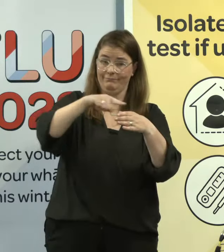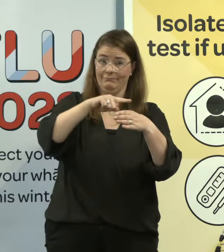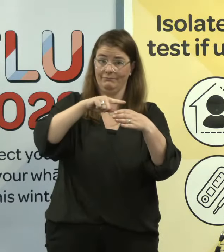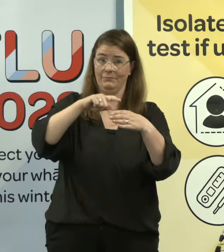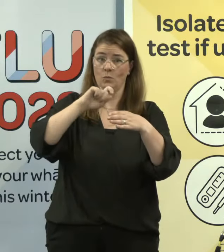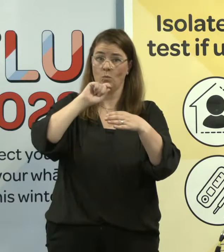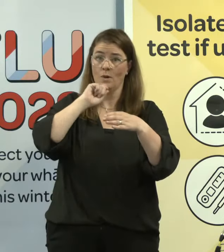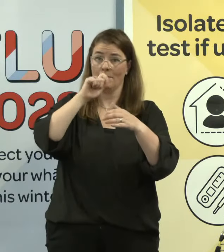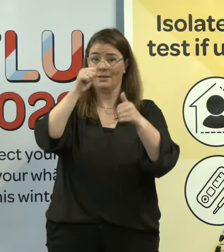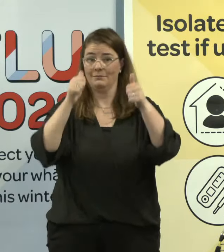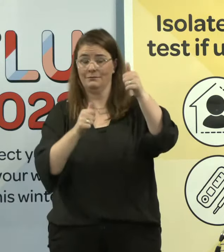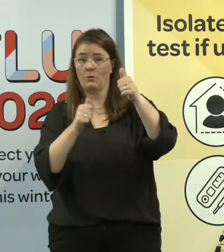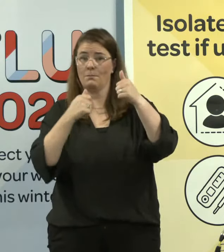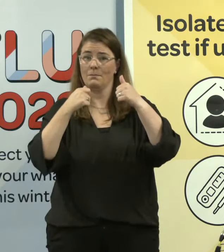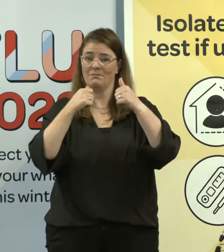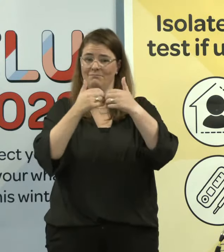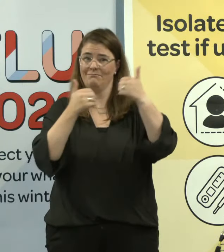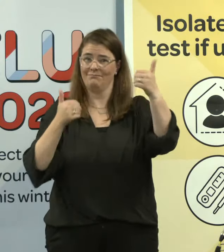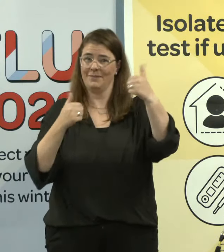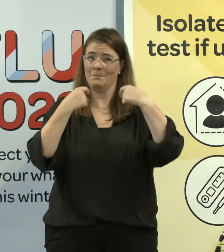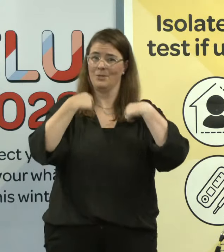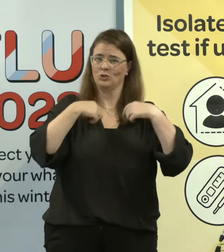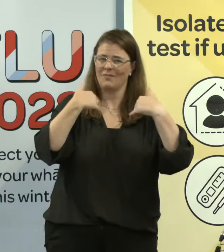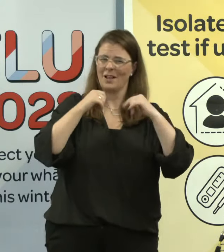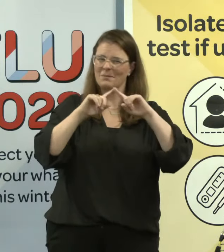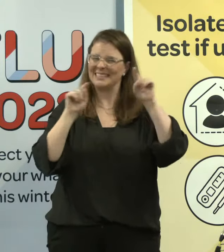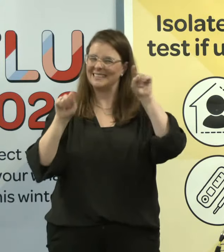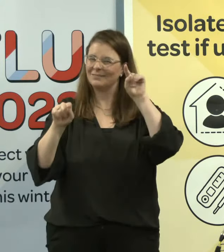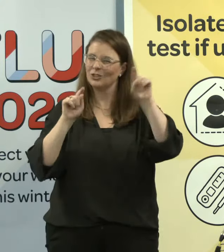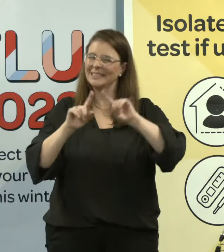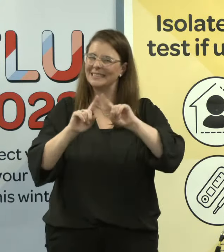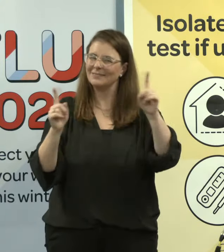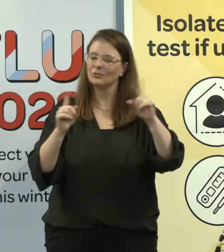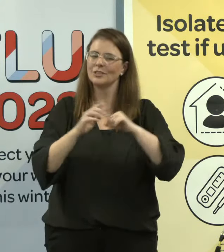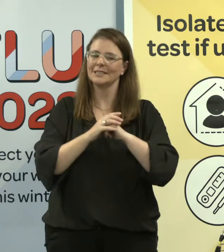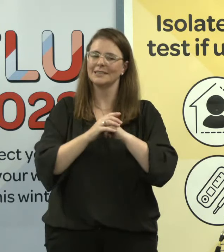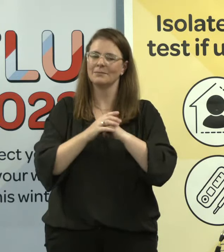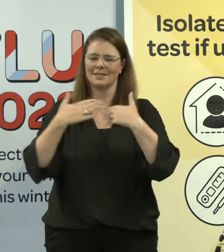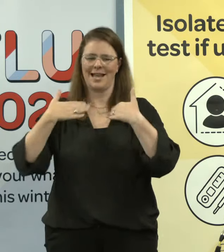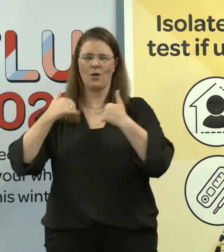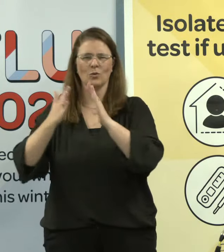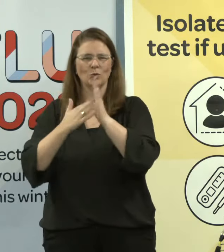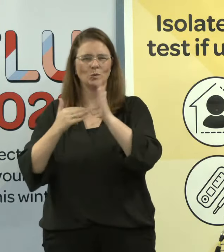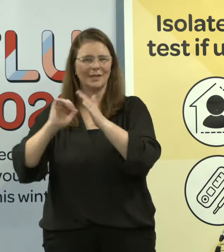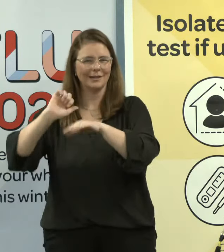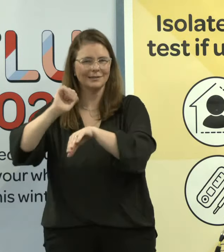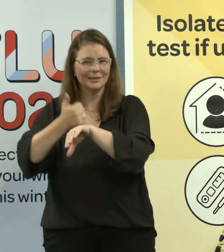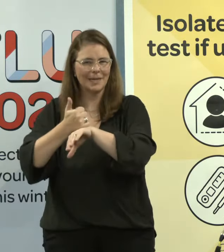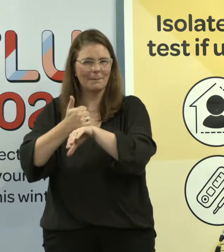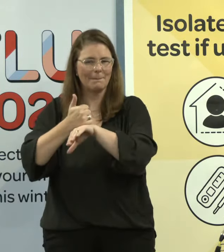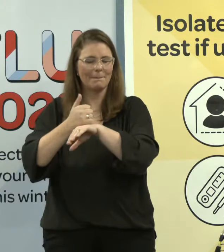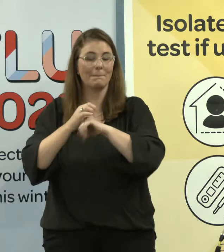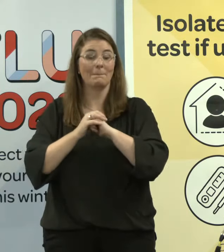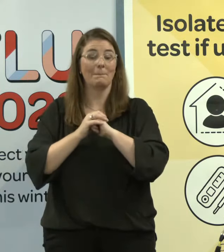kairiiwhi tuturu ka mahi hei waahanga o te hauora o te iwi